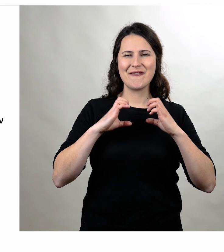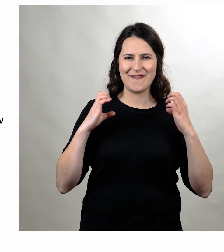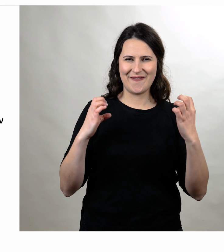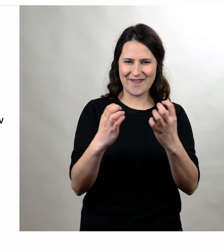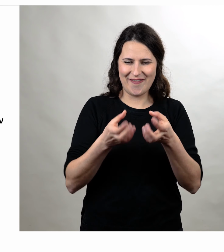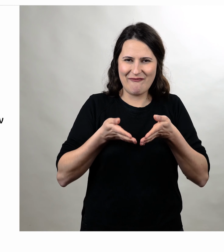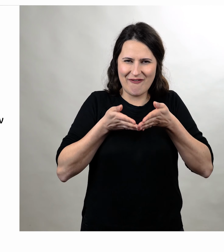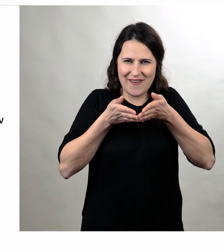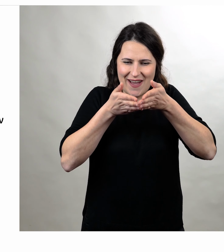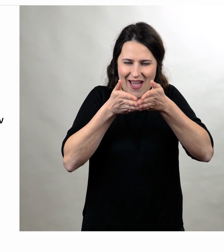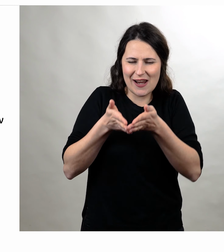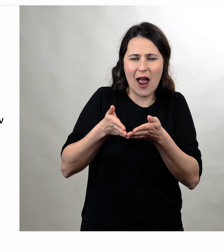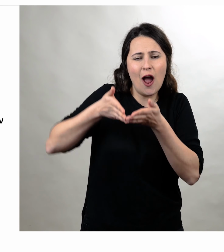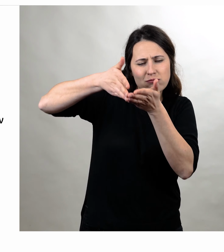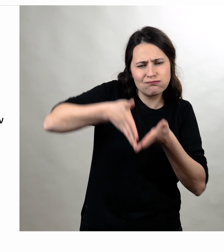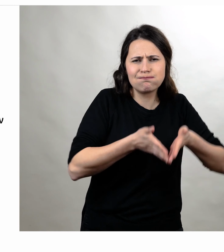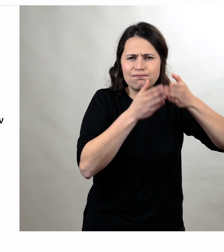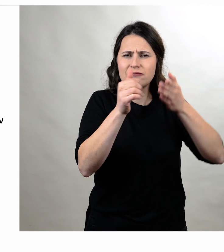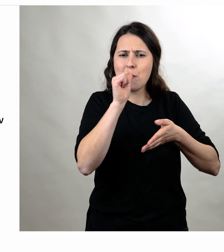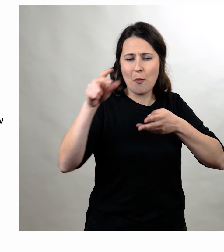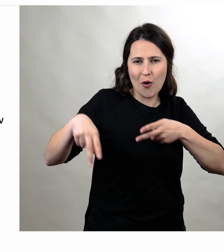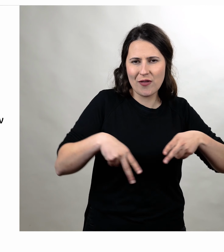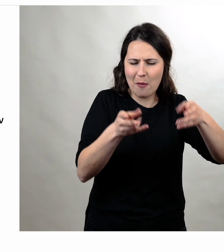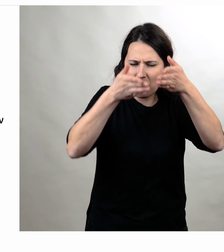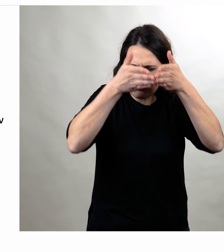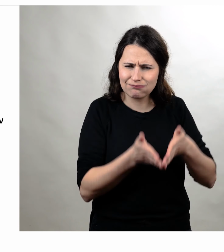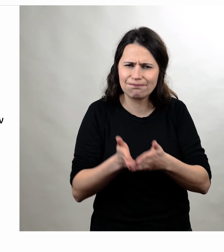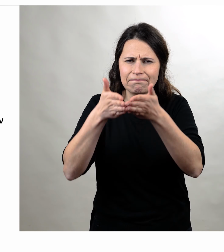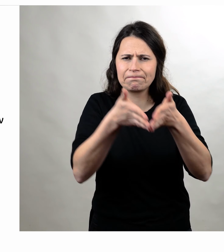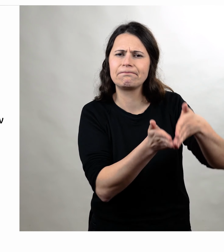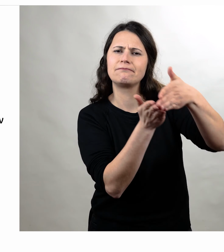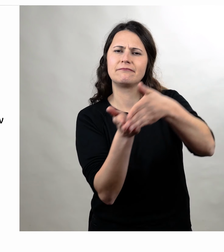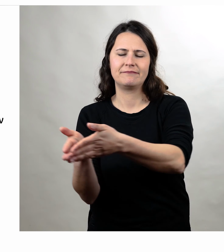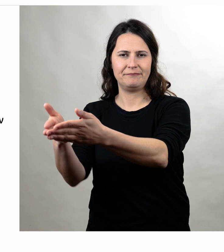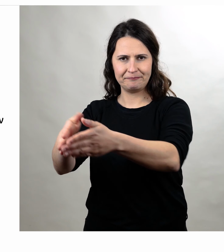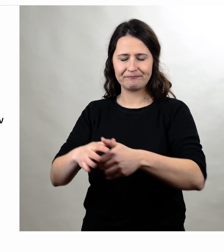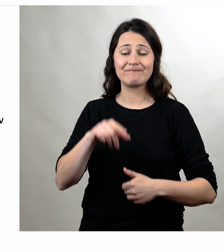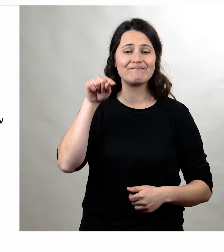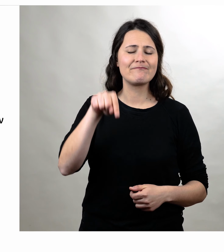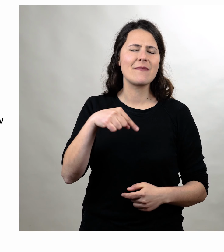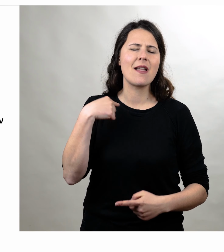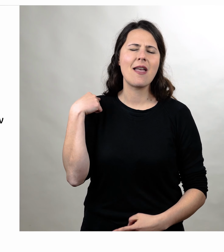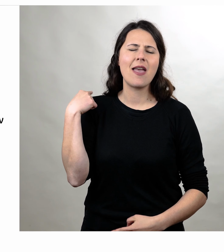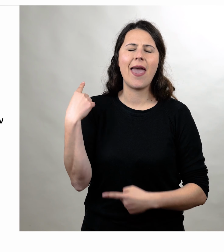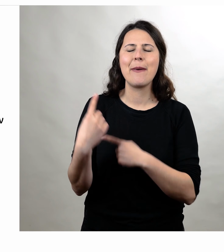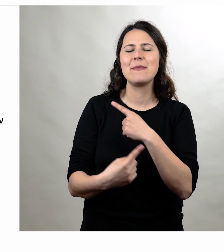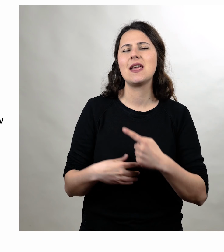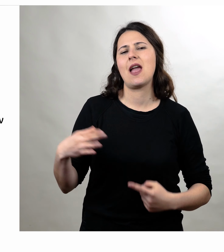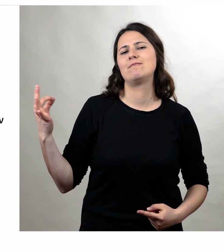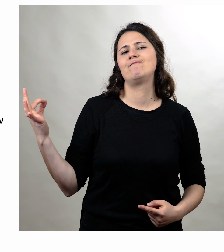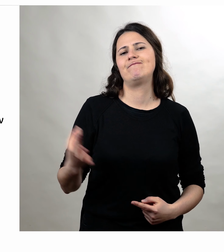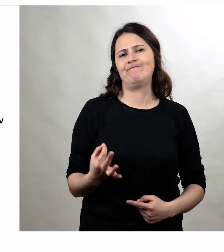Η διάσχιση ποταμού με φουσκωτή βάρκα αποτελεί μια μοναδική εμπειρία.